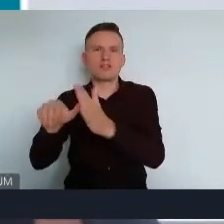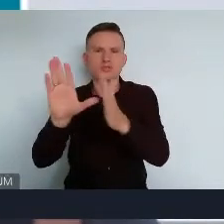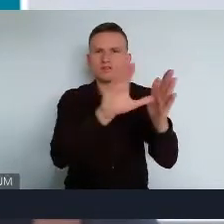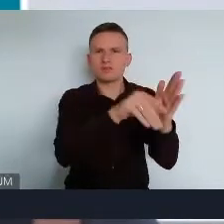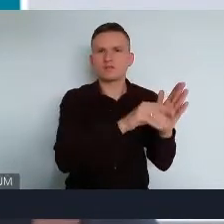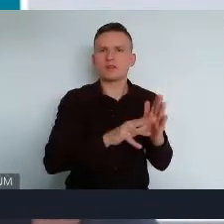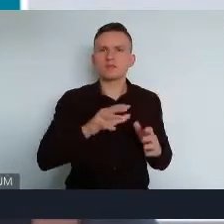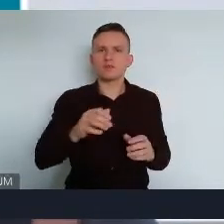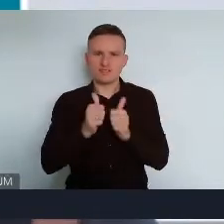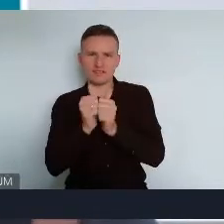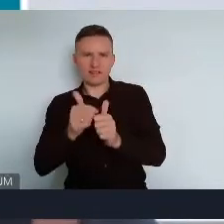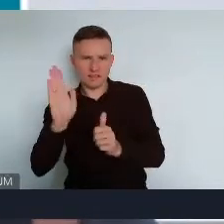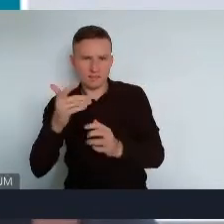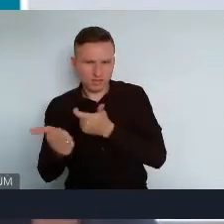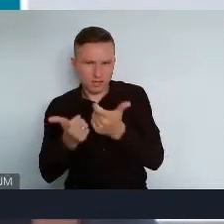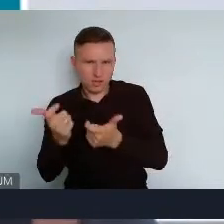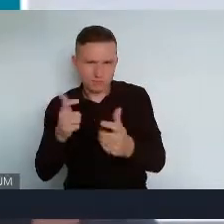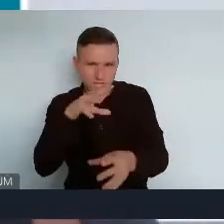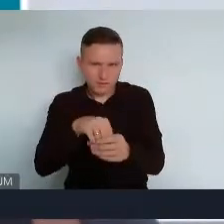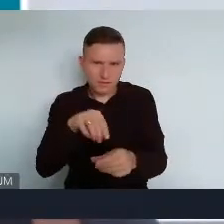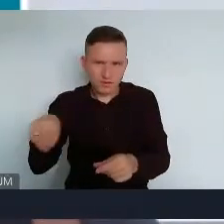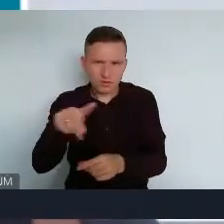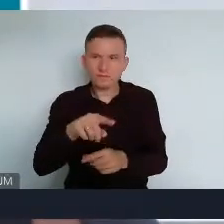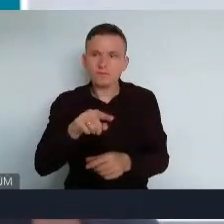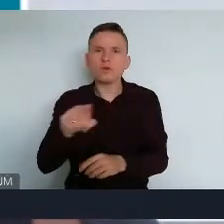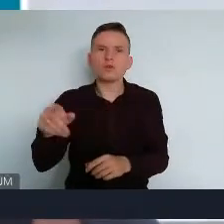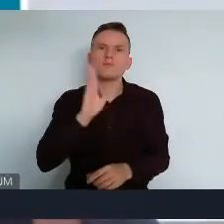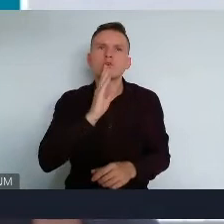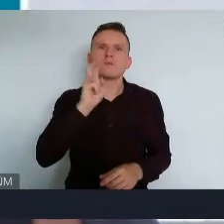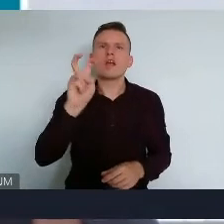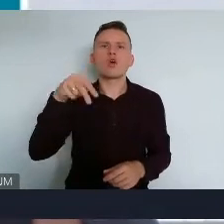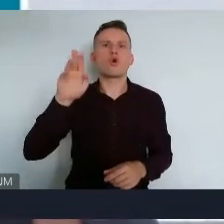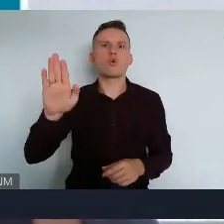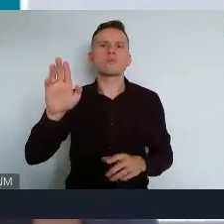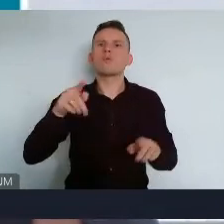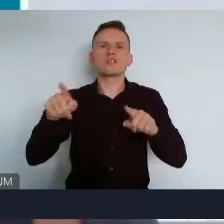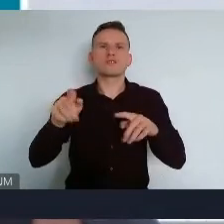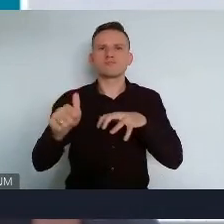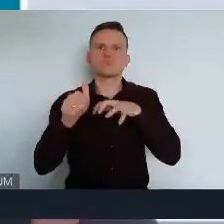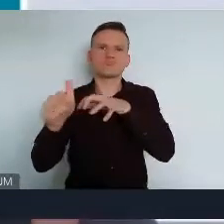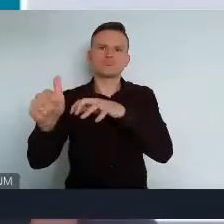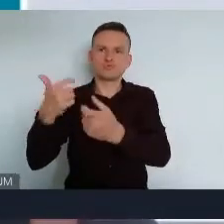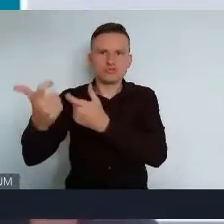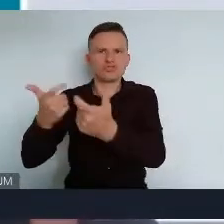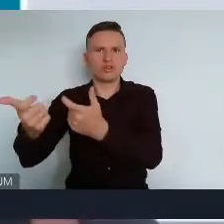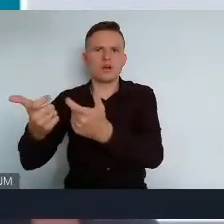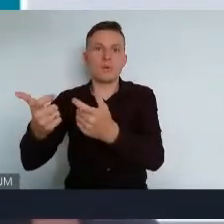stały się właśnie takimi hubami innowacji i technologii. Wsparciem dla uczestników misji